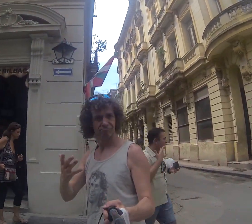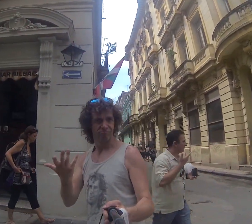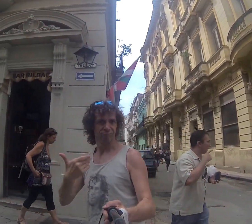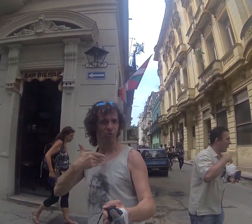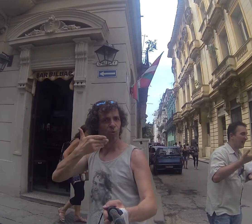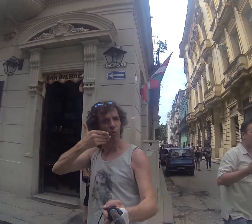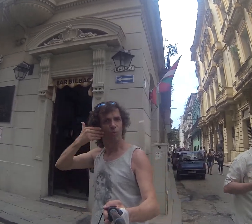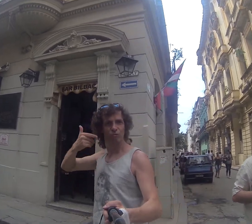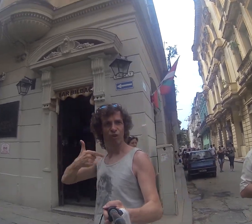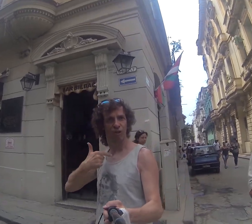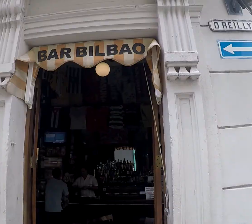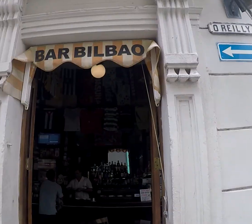Me siento orgulloso